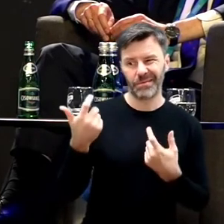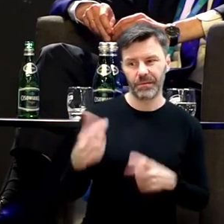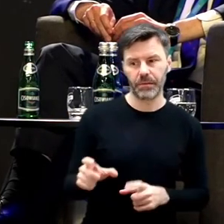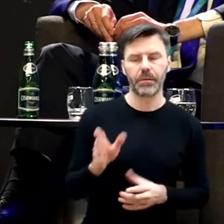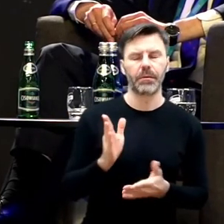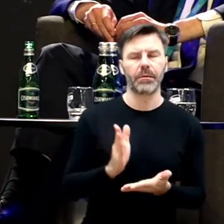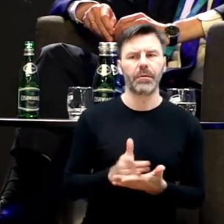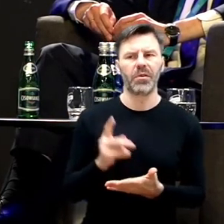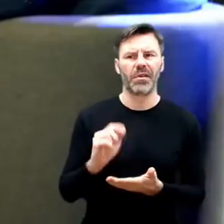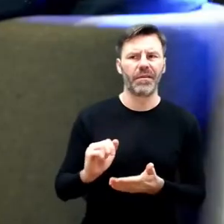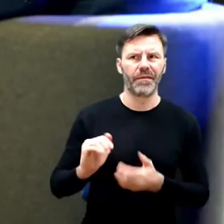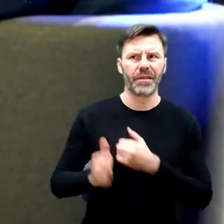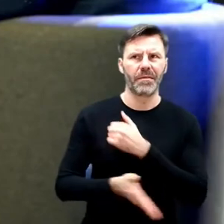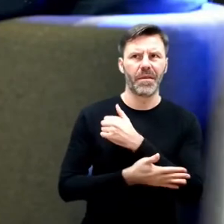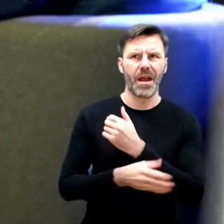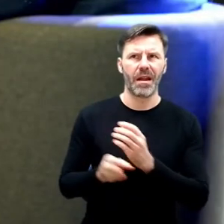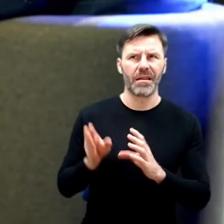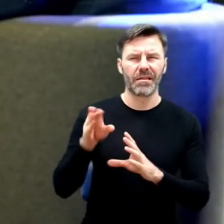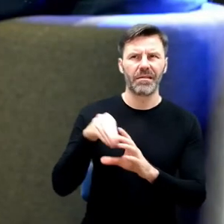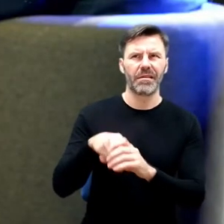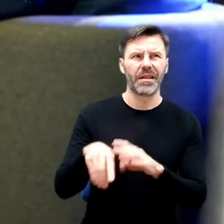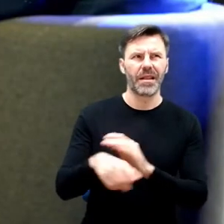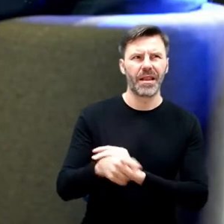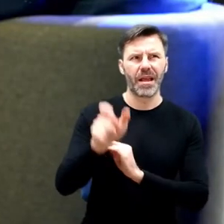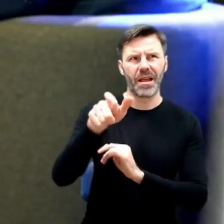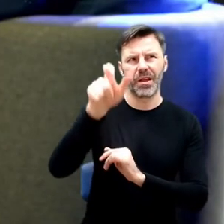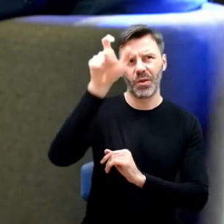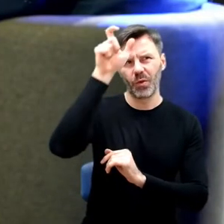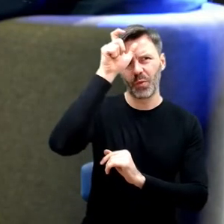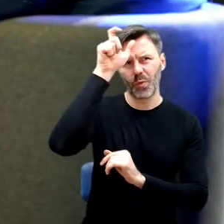to byłoby dla Kowalskiego, który wynajmuje miastu ten lokal.